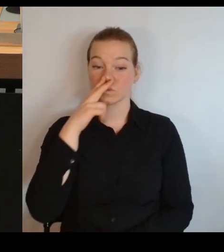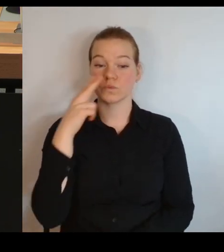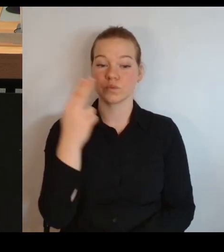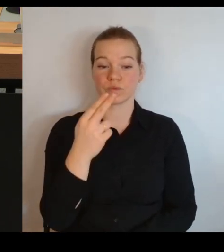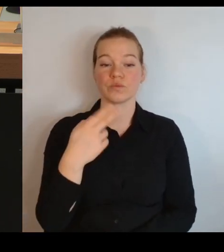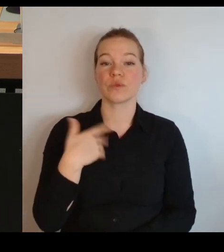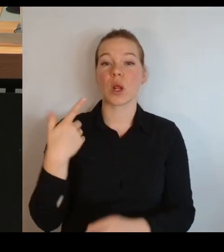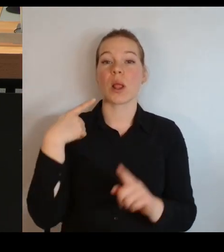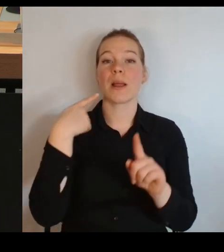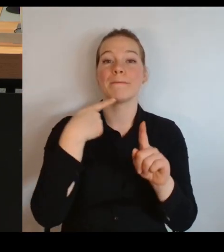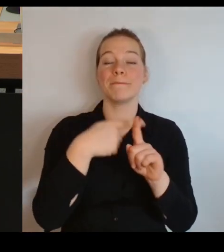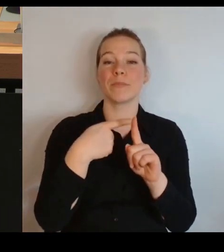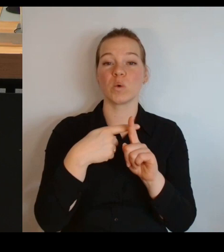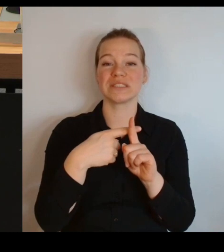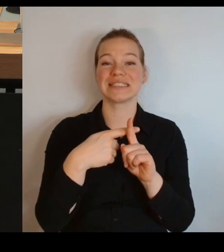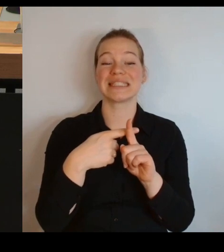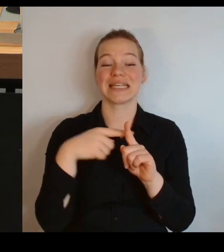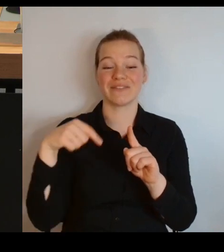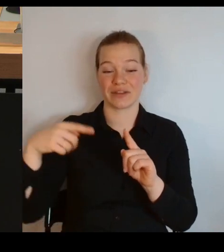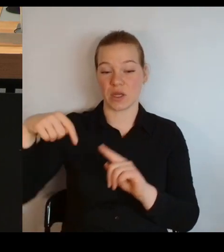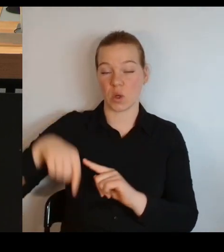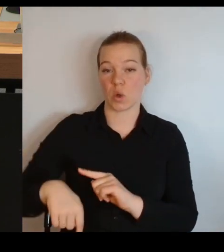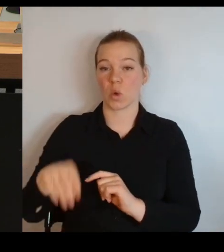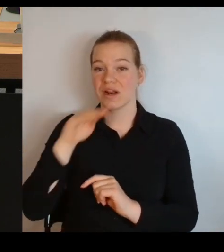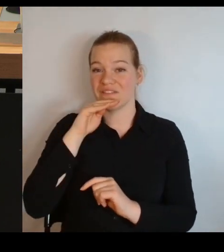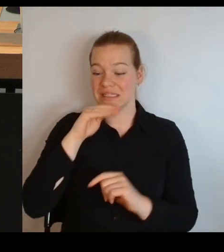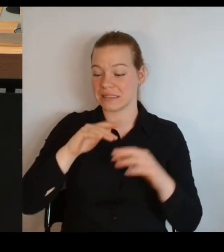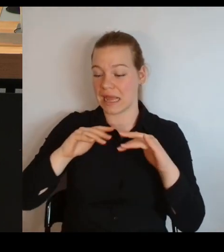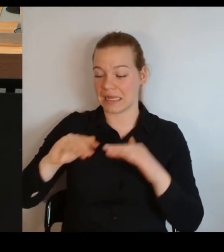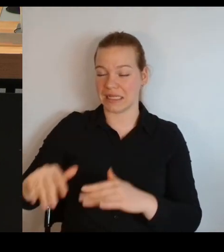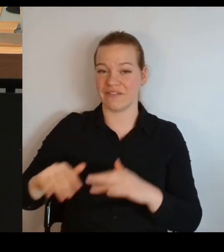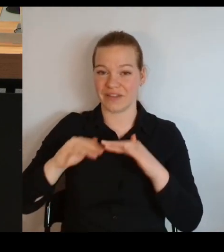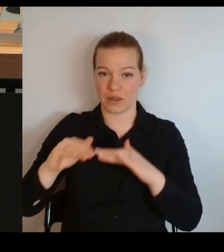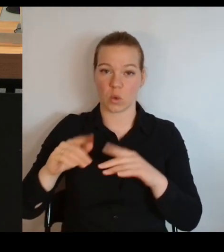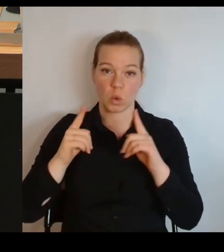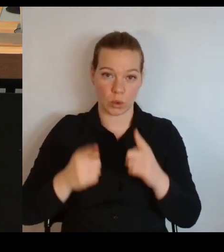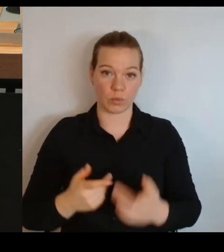Rund 250 Millionen Kubikmeter geklärtes Wasser werden jedes